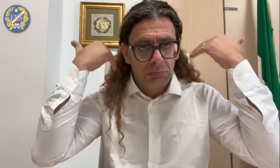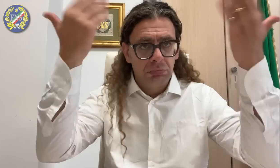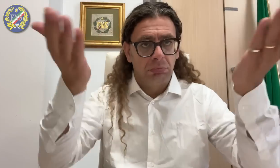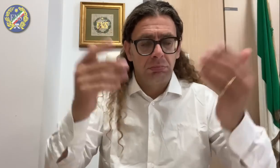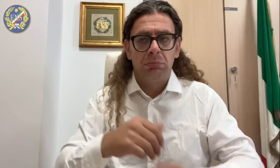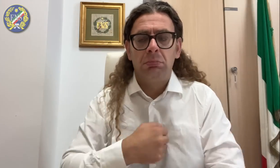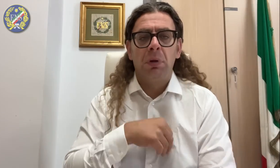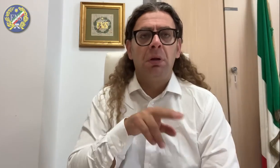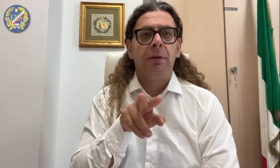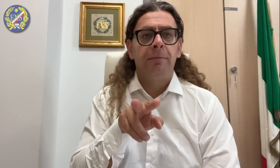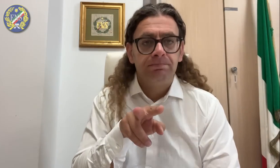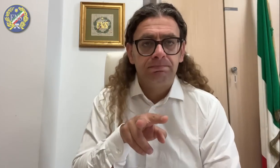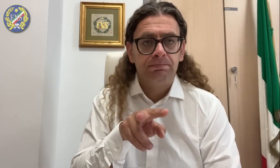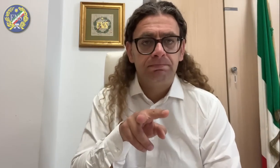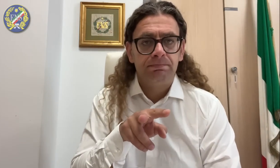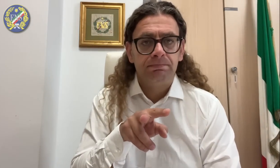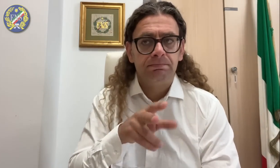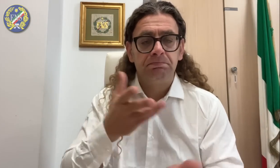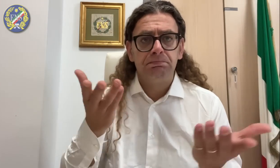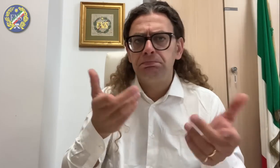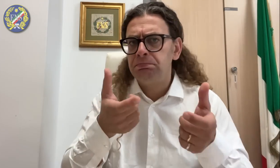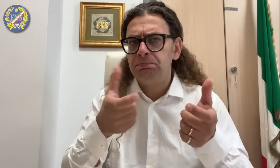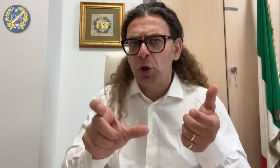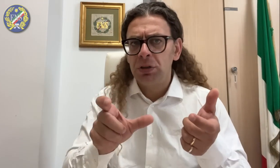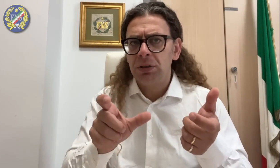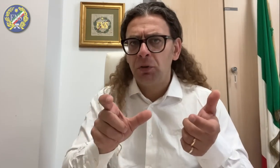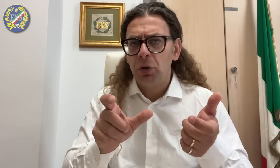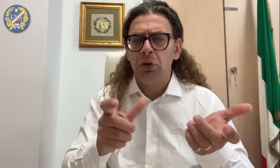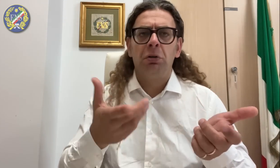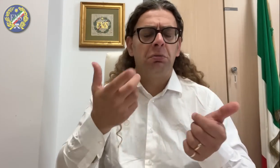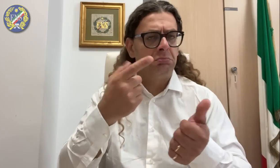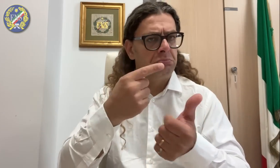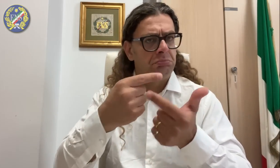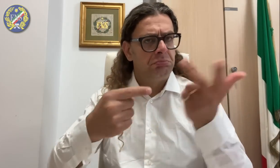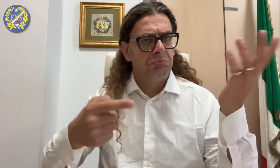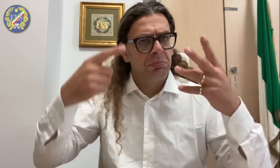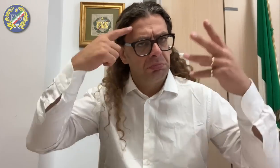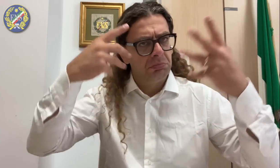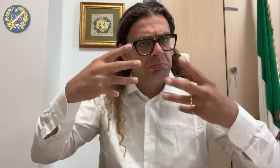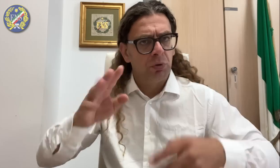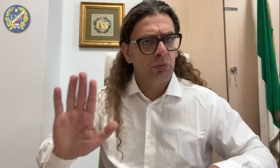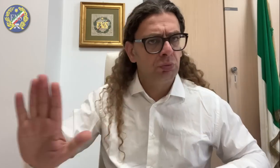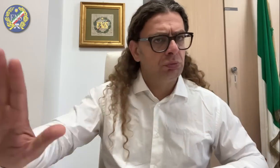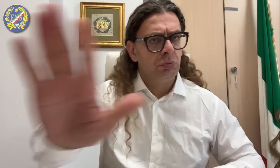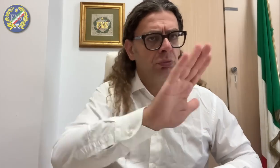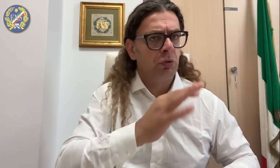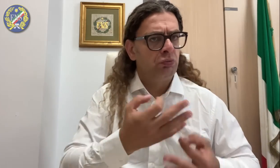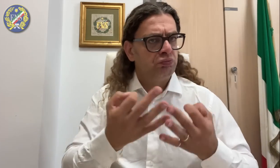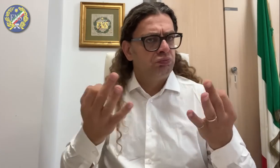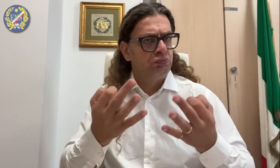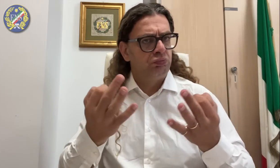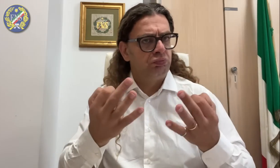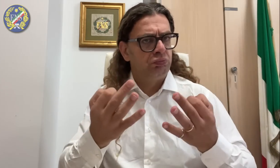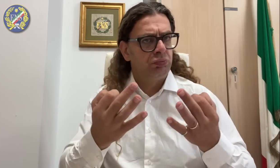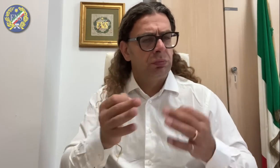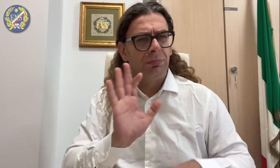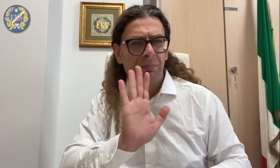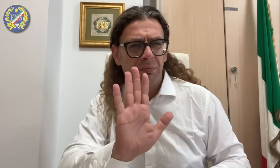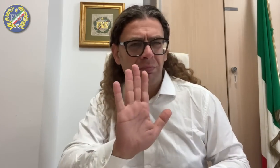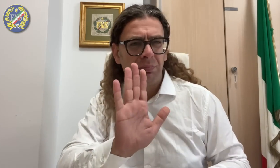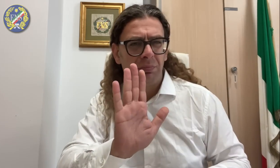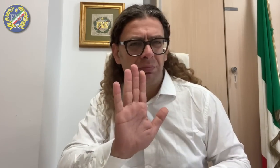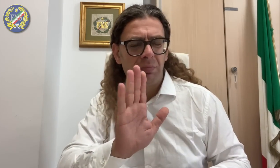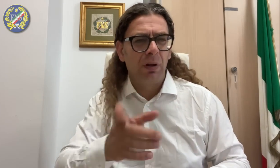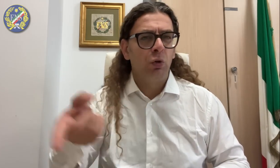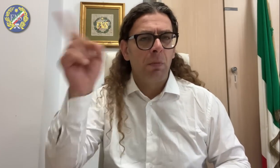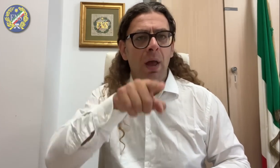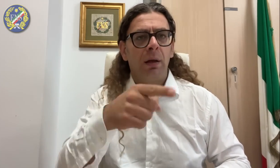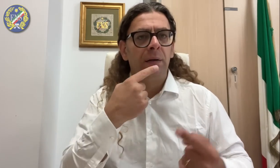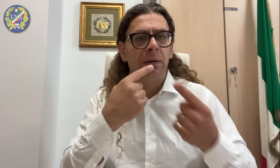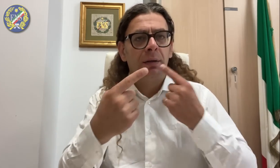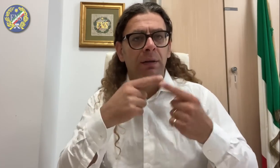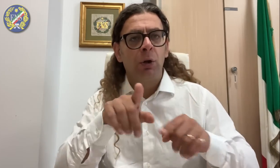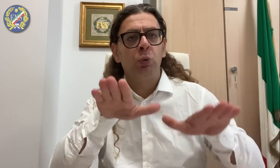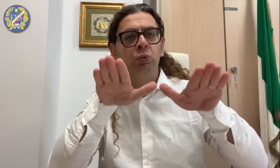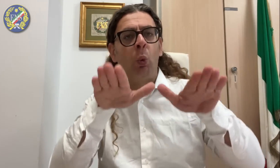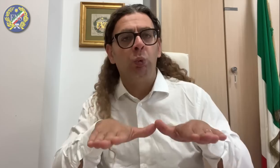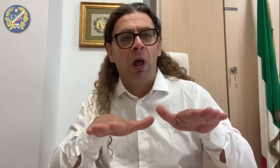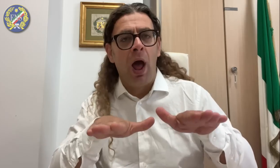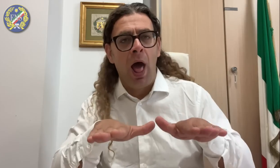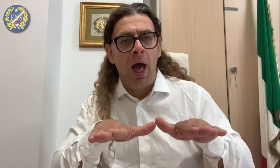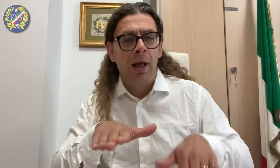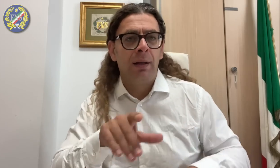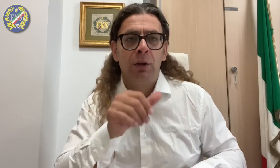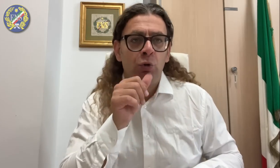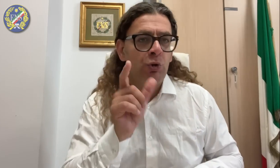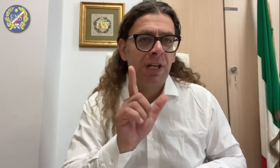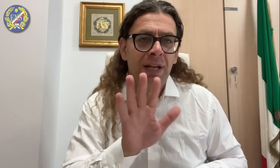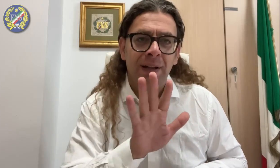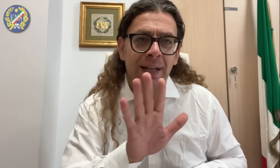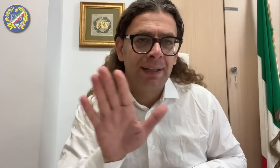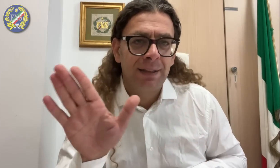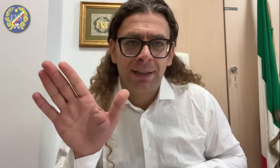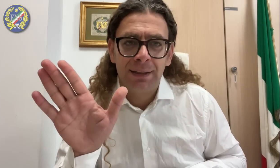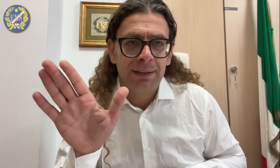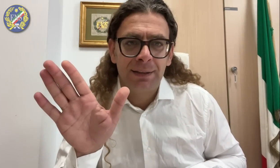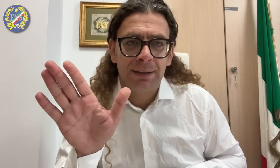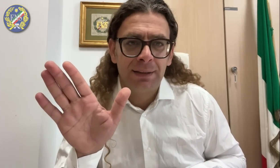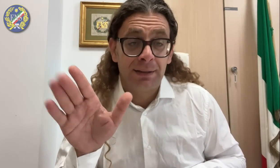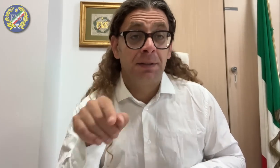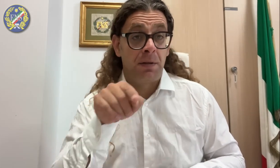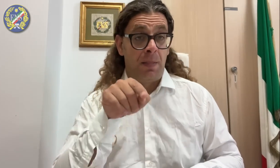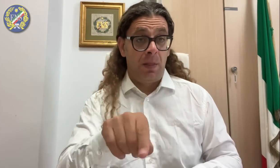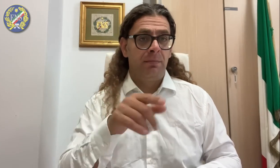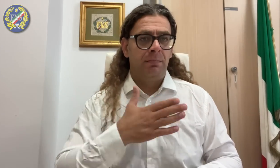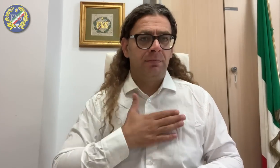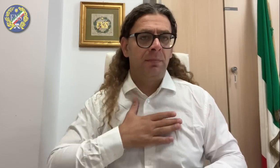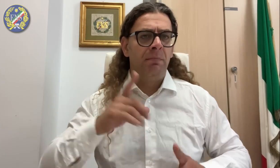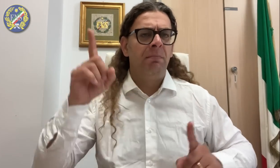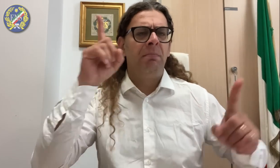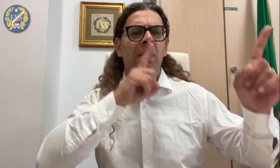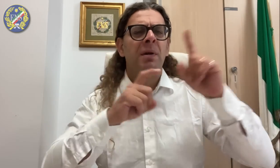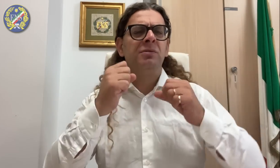che avranno avuto certamente una serie di ragioni per farlo, ma un domani tutto questo non servirà a garantire la tutela delle persone sorde.